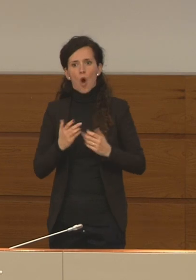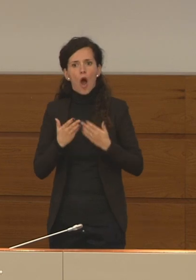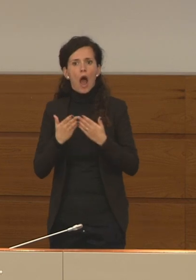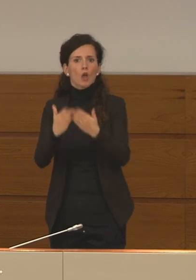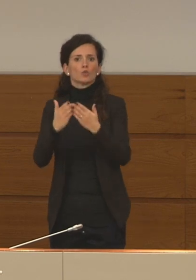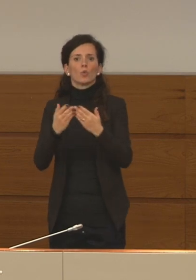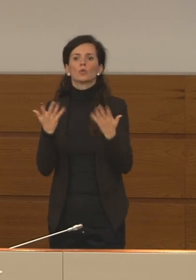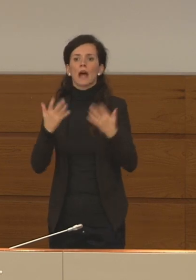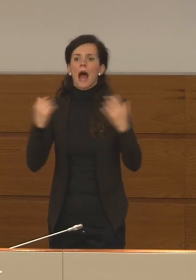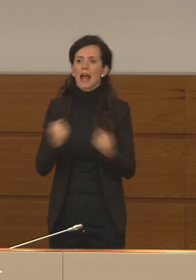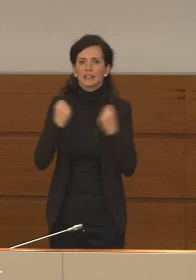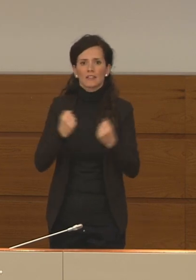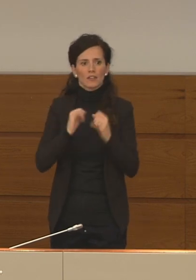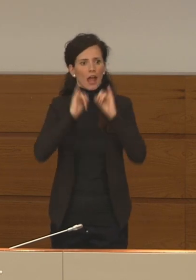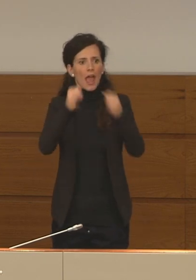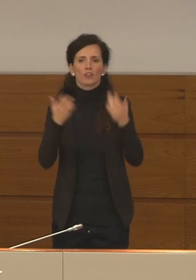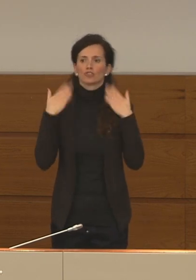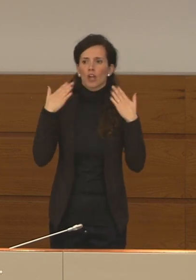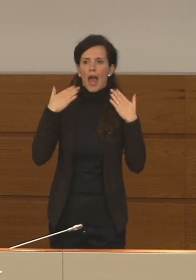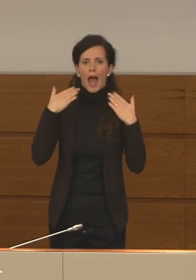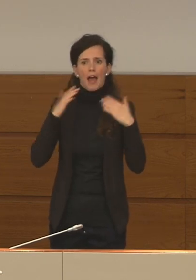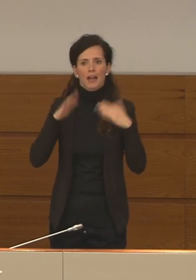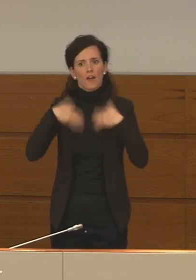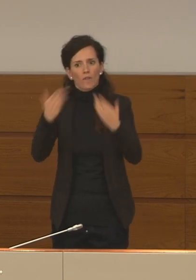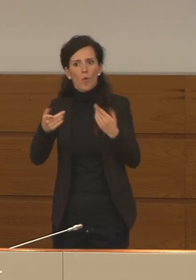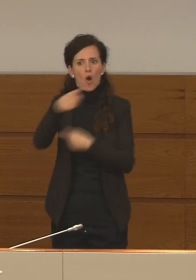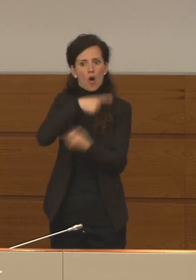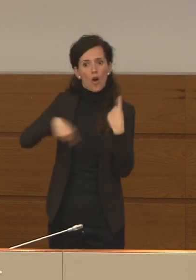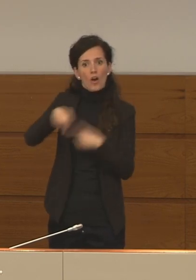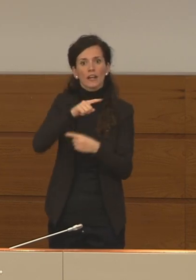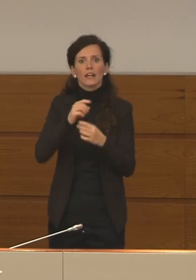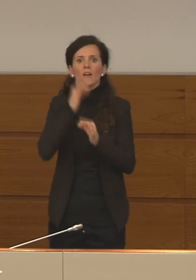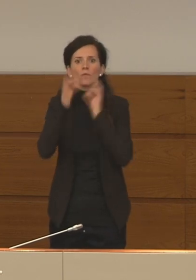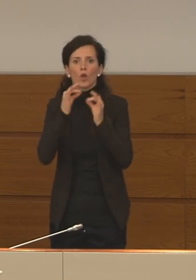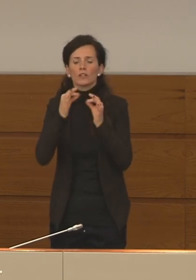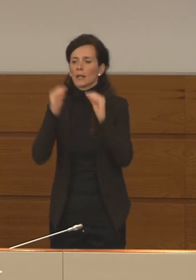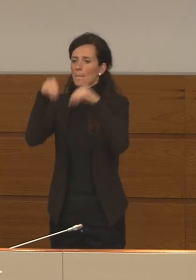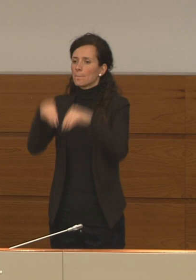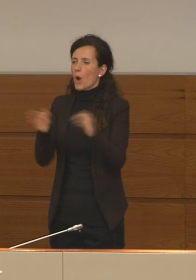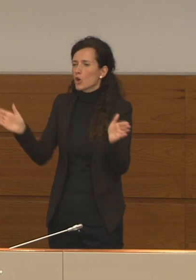aperta quindi riduce le probabilità di affollare ambienti chiusi ma